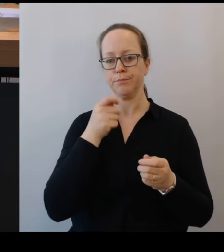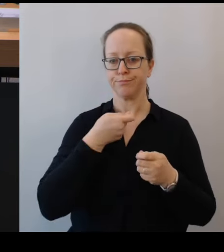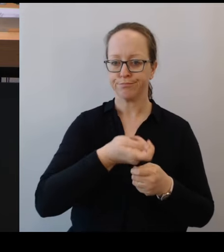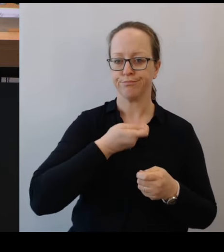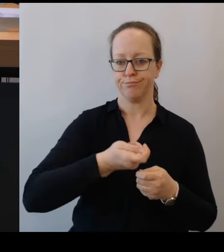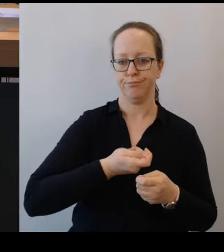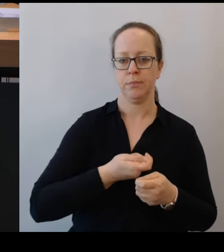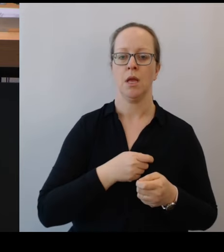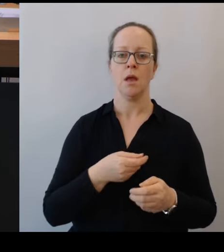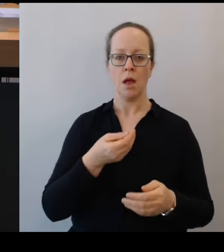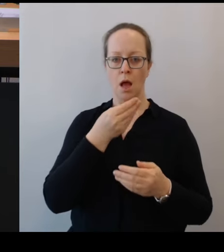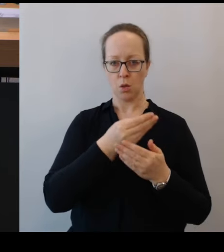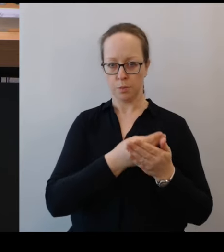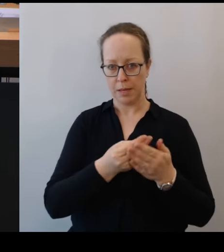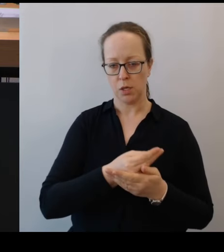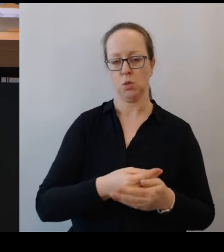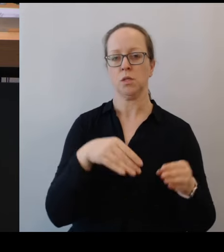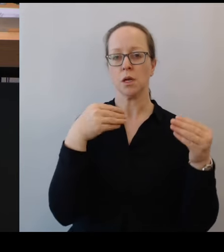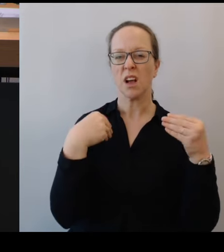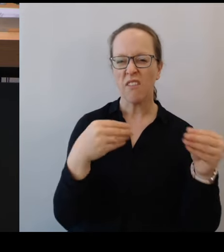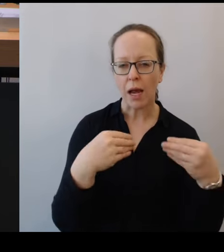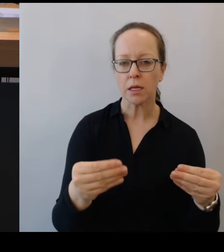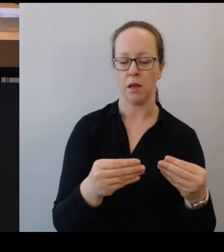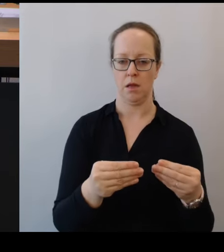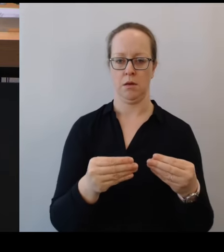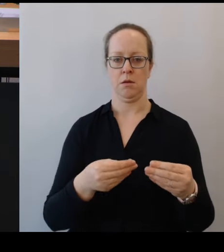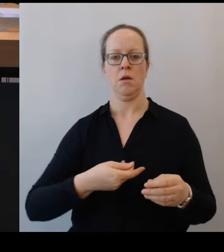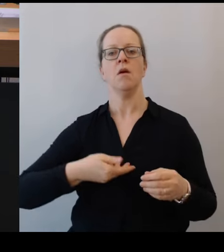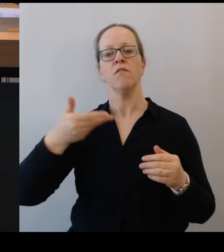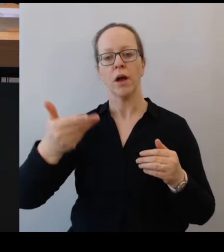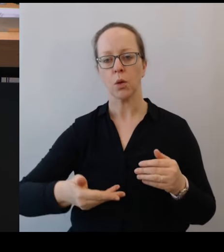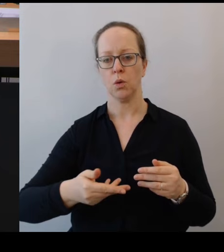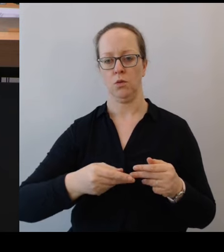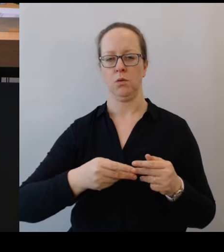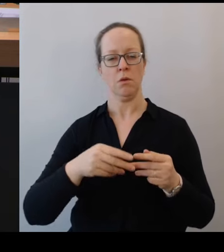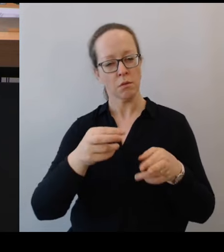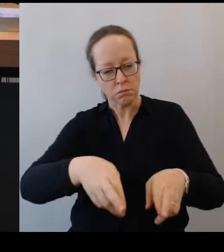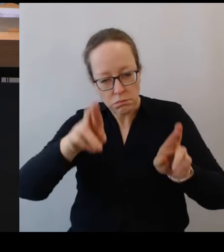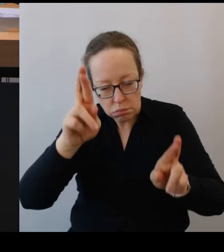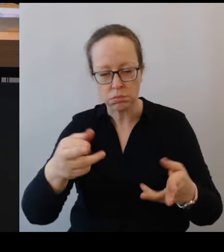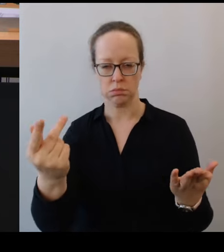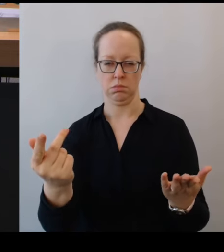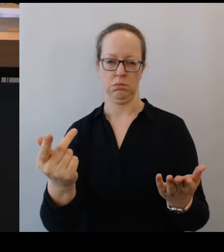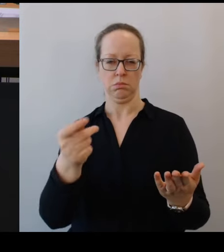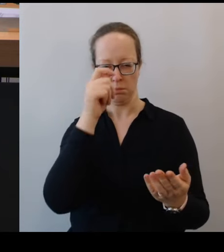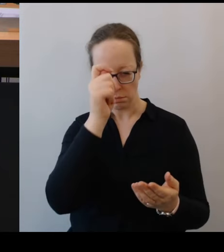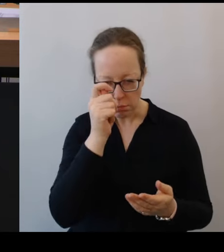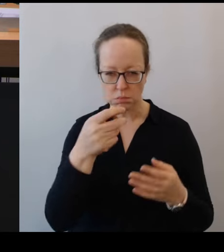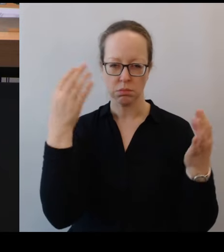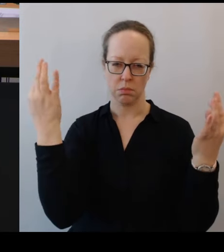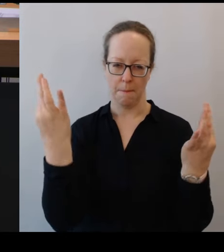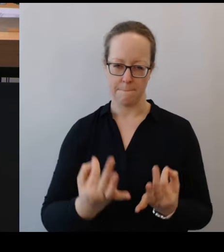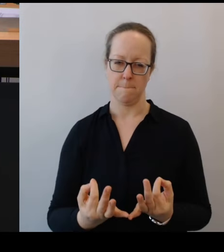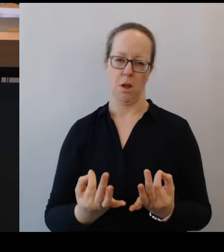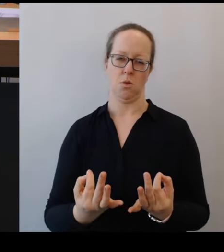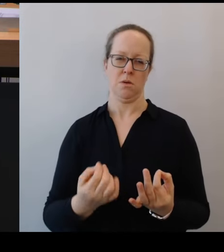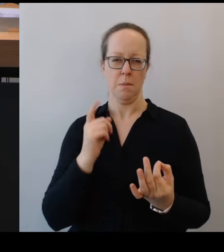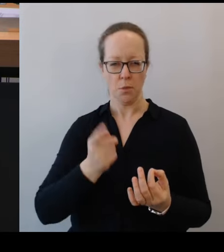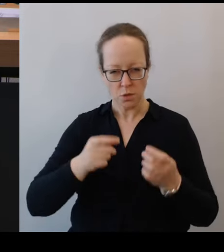Berufsausbildung; all das sind Themen, in denen wir uns kümmern müssen, um die wir uns kümmern müssen im Ausschuss. Da freue ich mich schon auf die Aussprache.